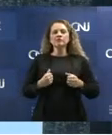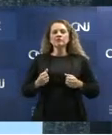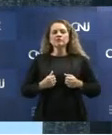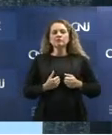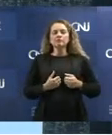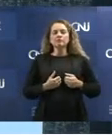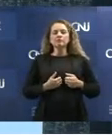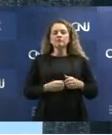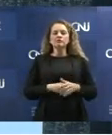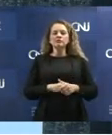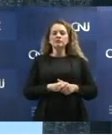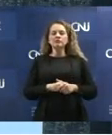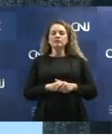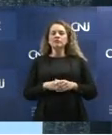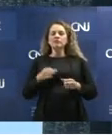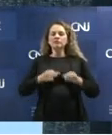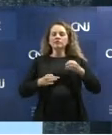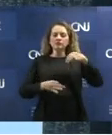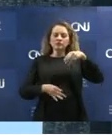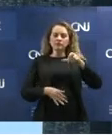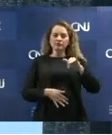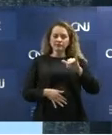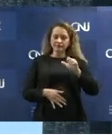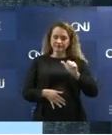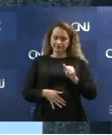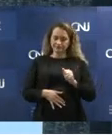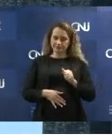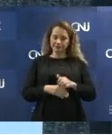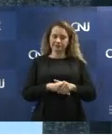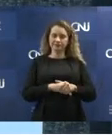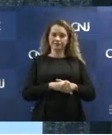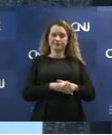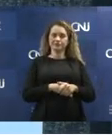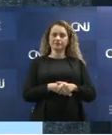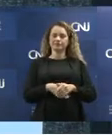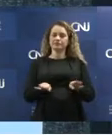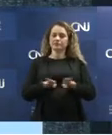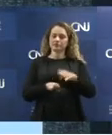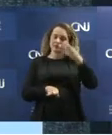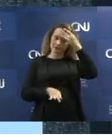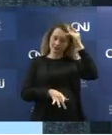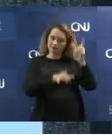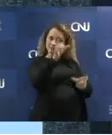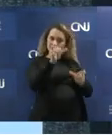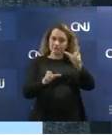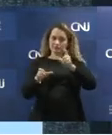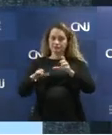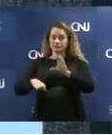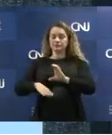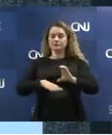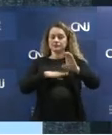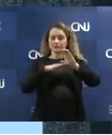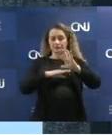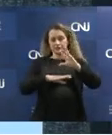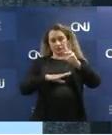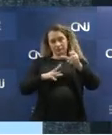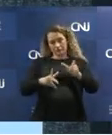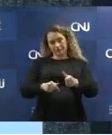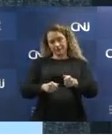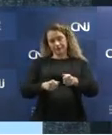ministra Maria Thereza Moura, e suas excelências, os conselheiros, conselheiras. Ministro Vieira de Mello Filho,